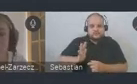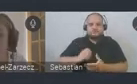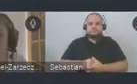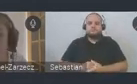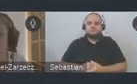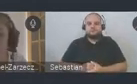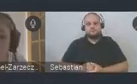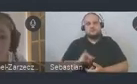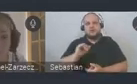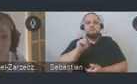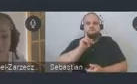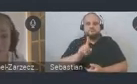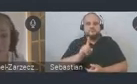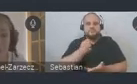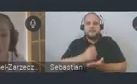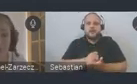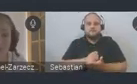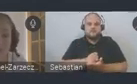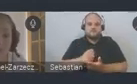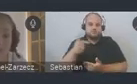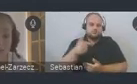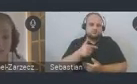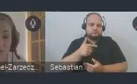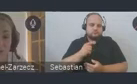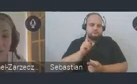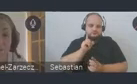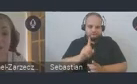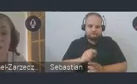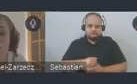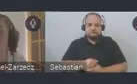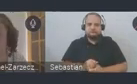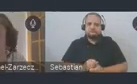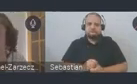czyli też znajomość prawa autorskiego i tych rzeczy, które są dookoła.